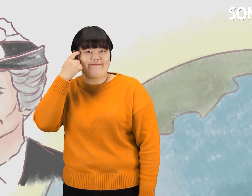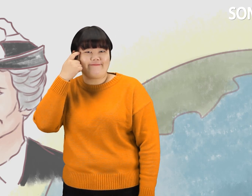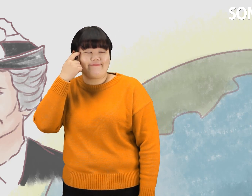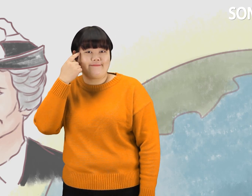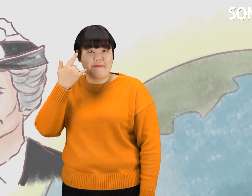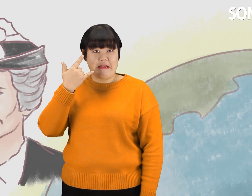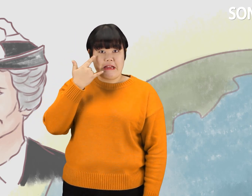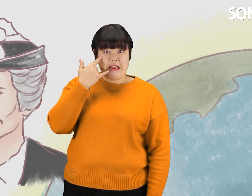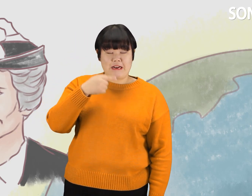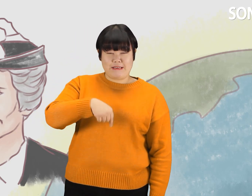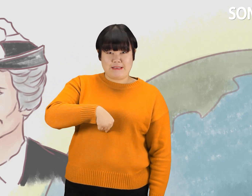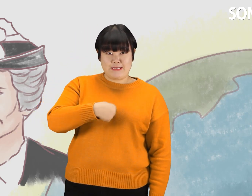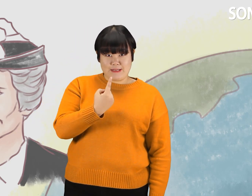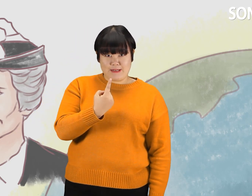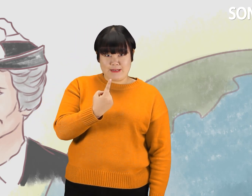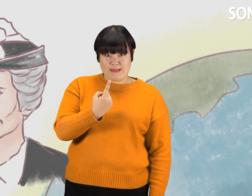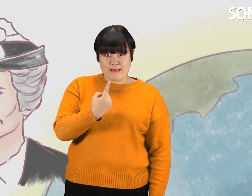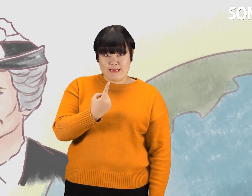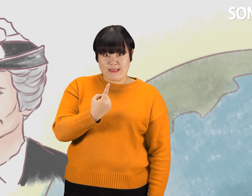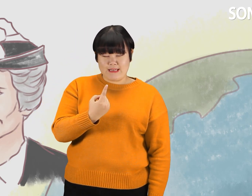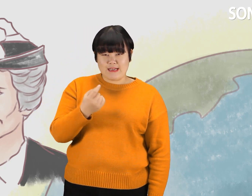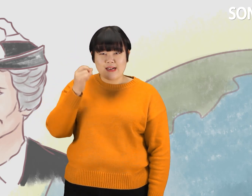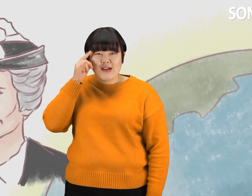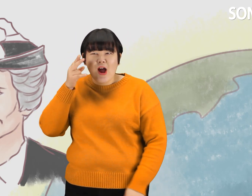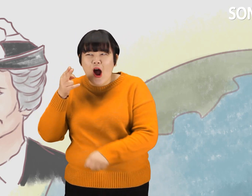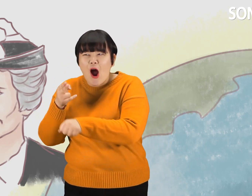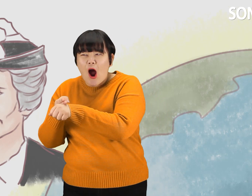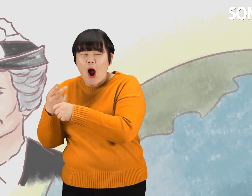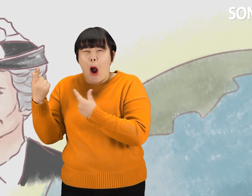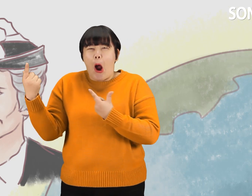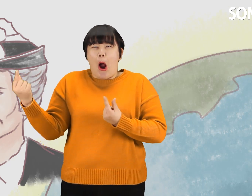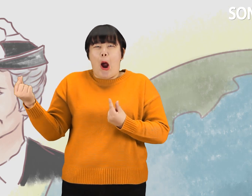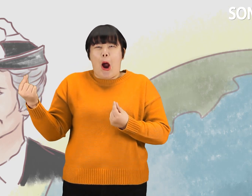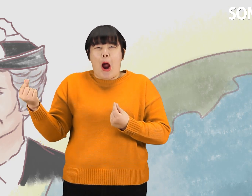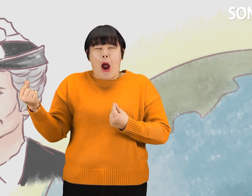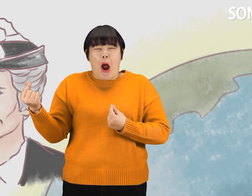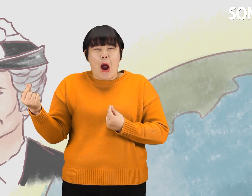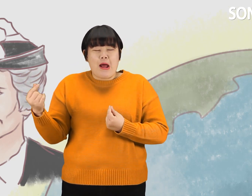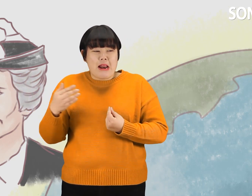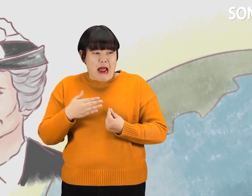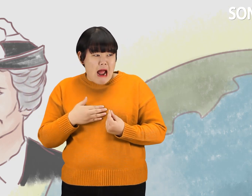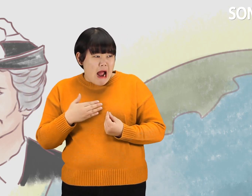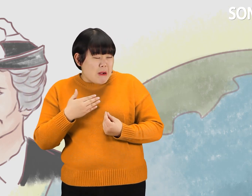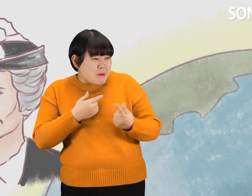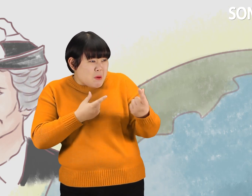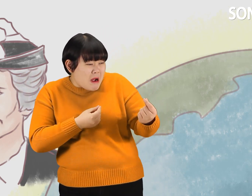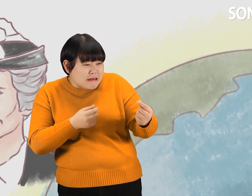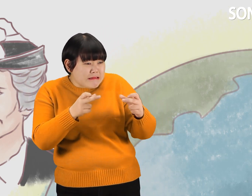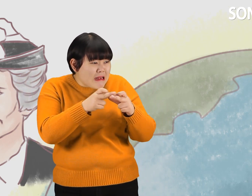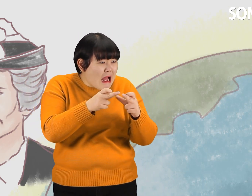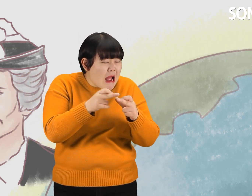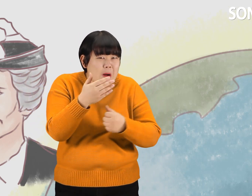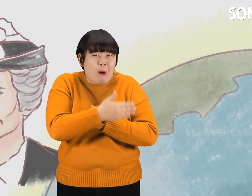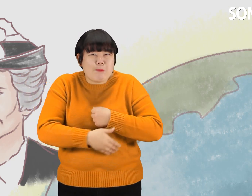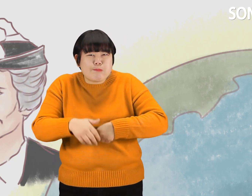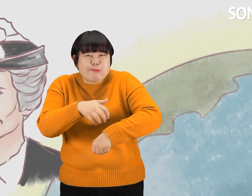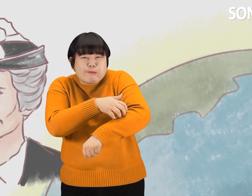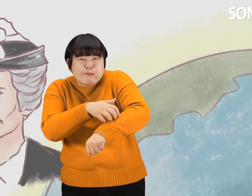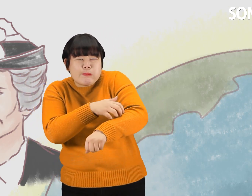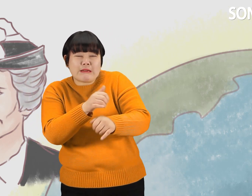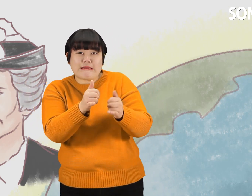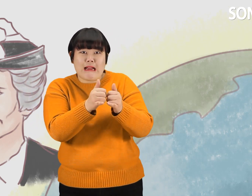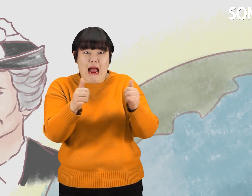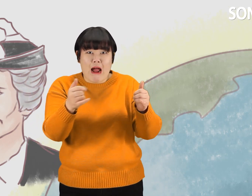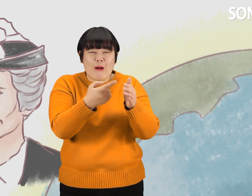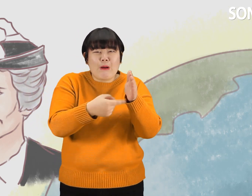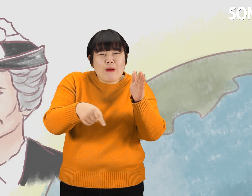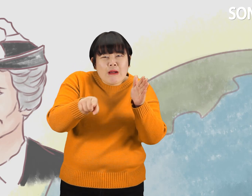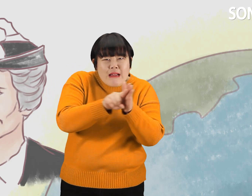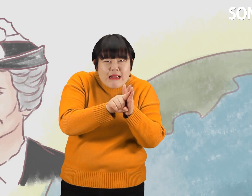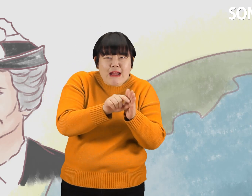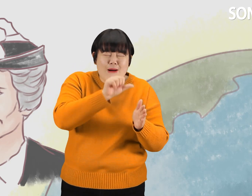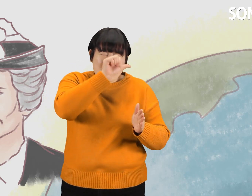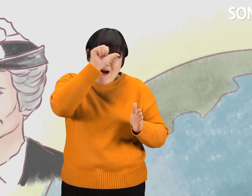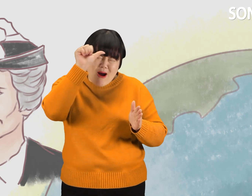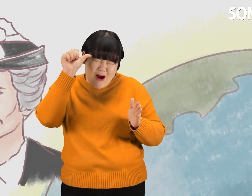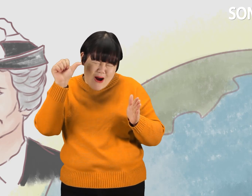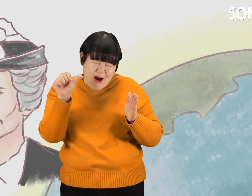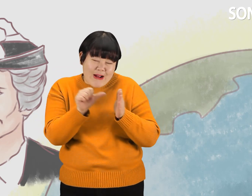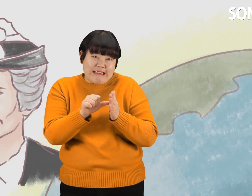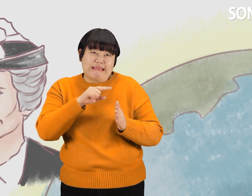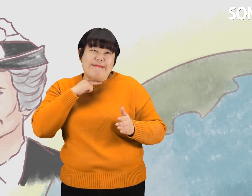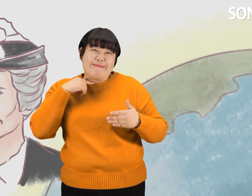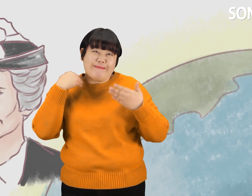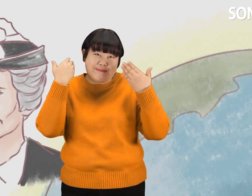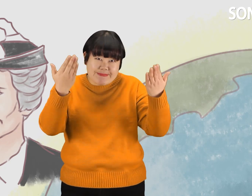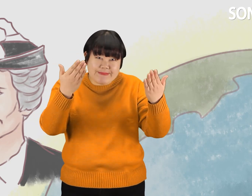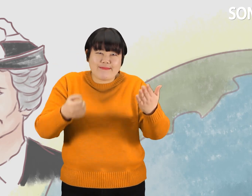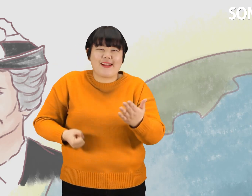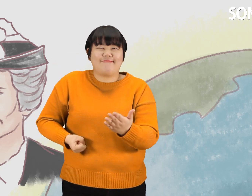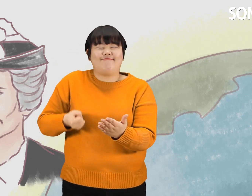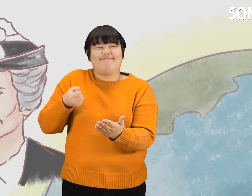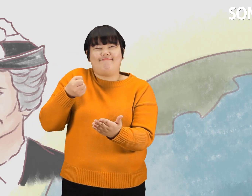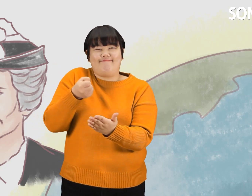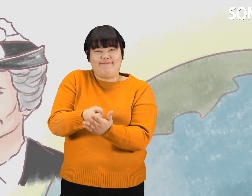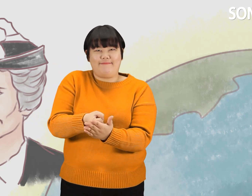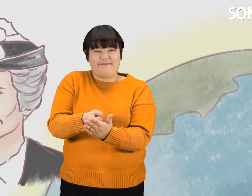そして、自分も先生のように、体の不自由な人のために一生を捧げることにしました。